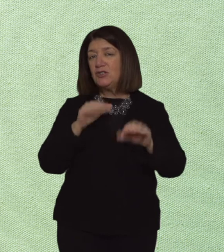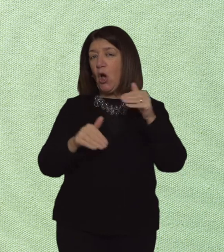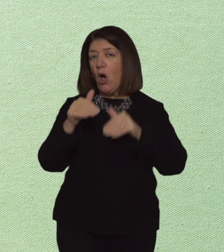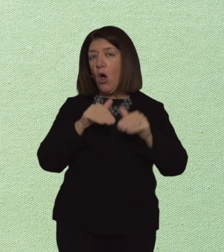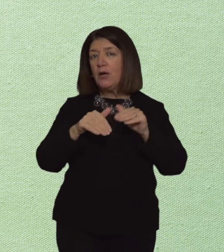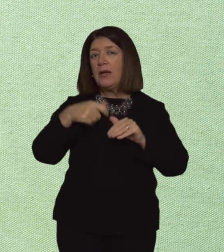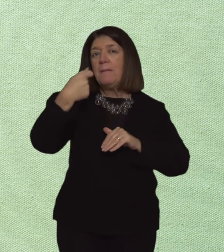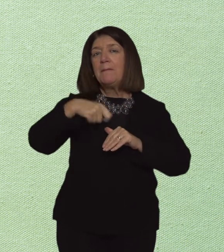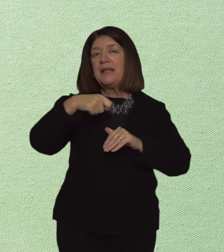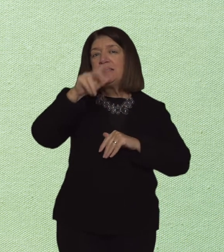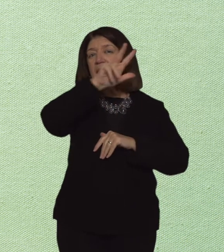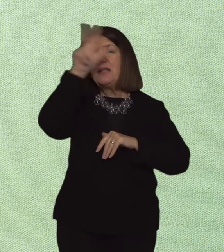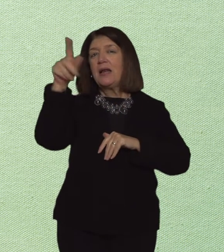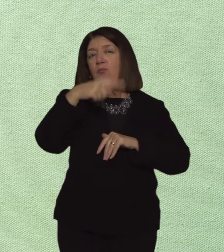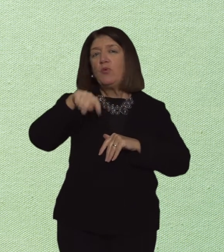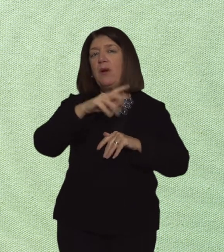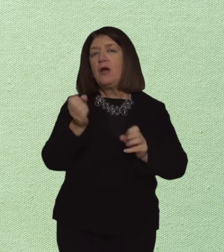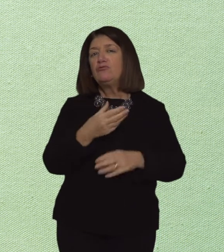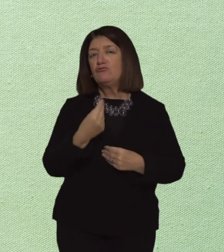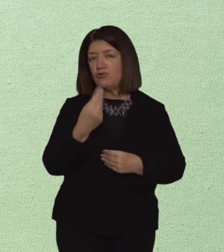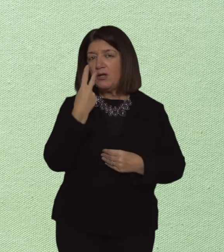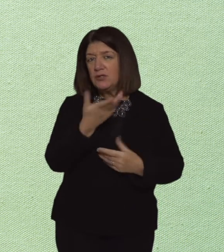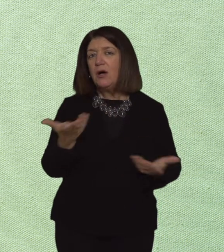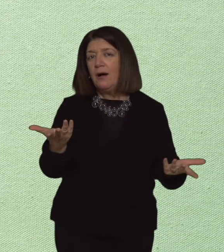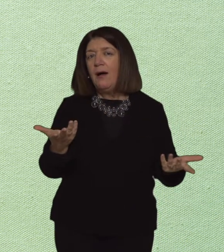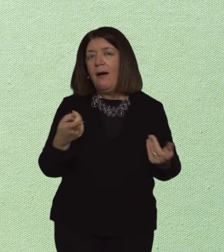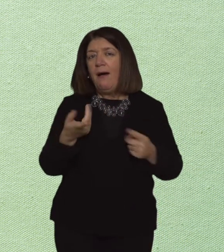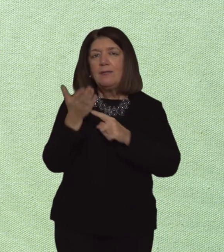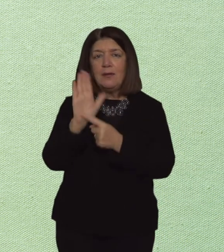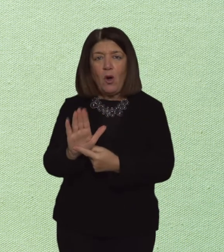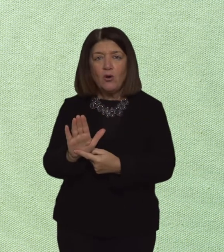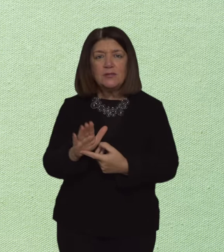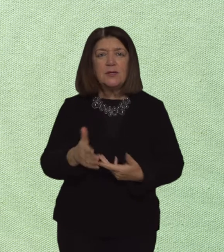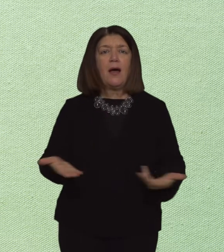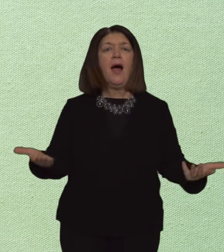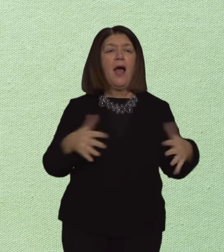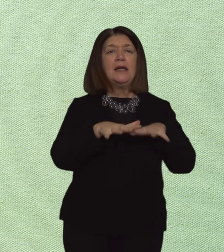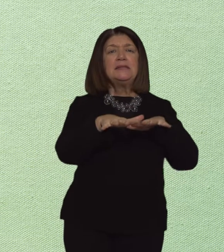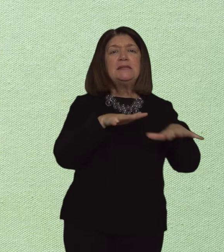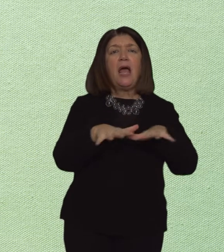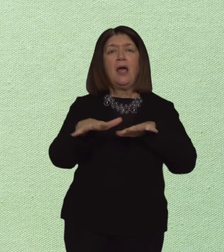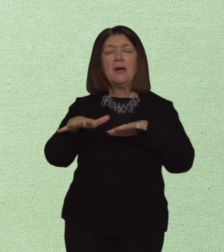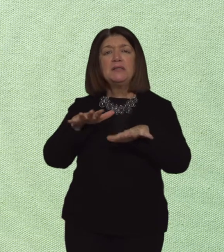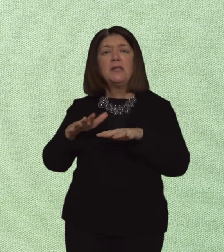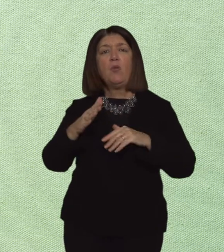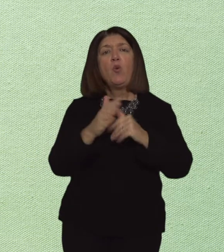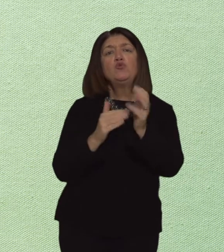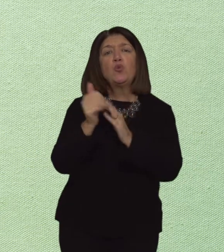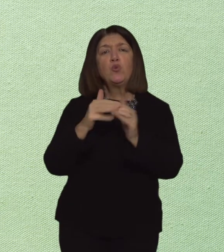la domanda di quale lo stato di crisi dei sistemi e delle strutture e delle infrastrutture